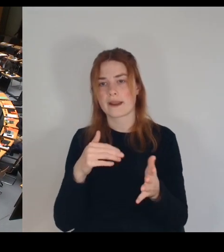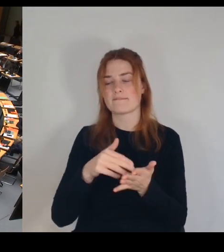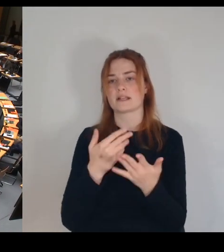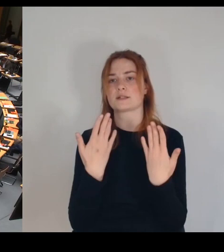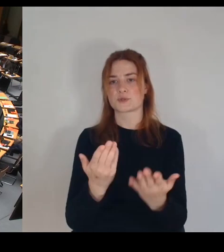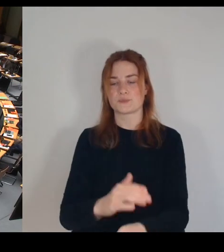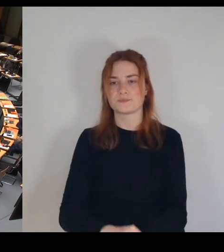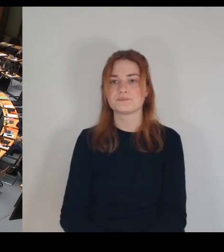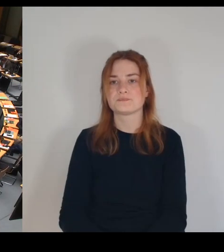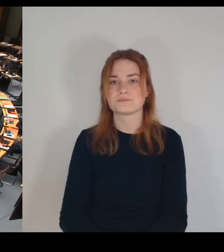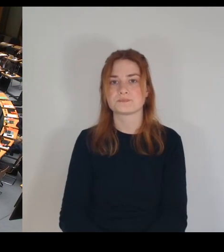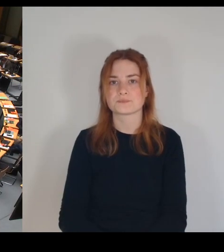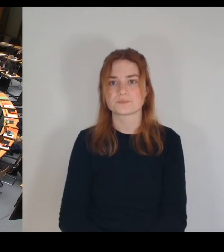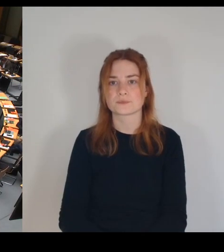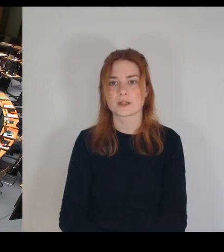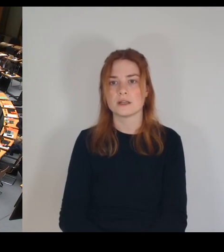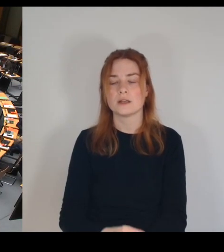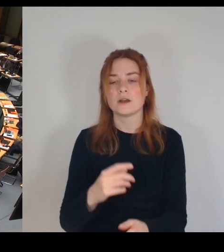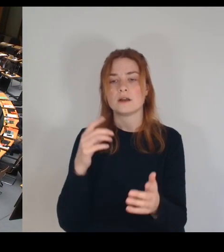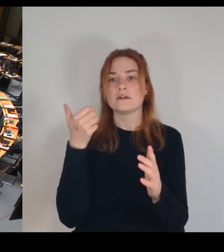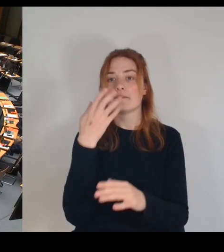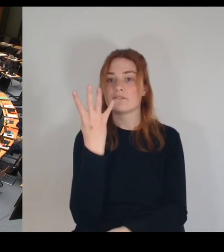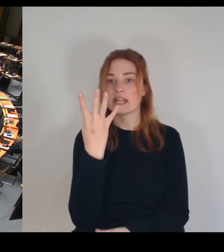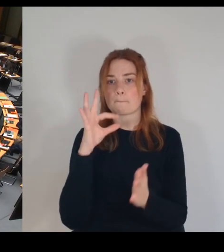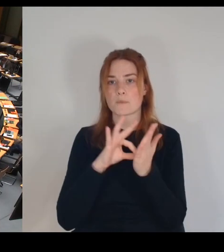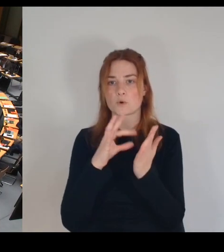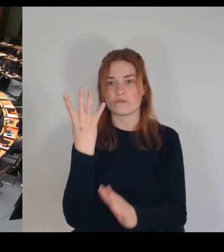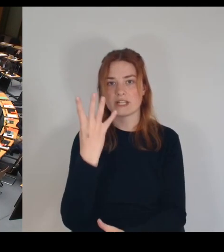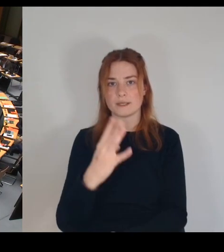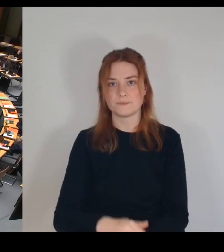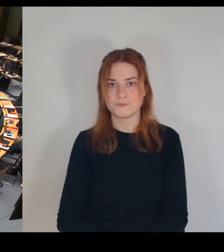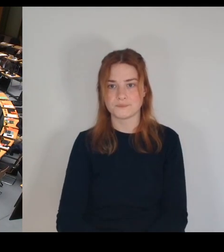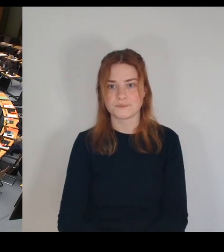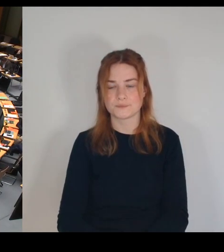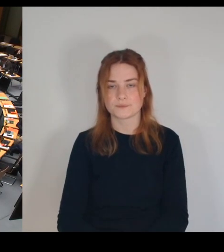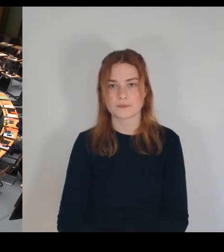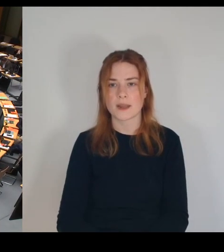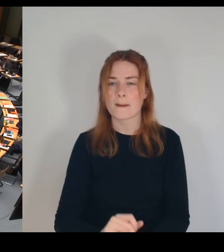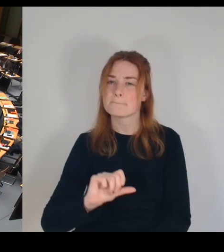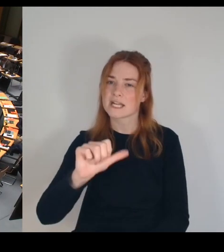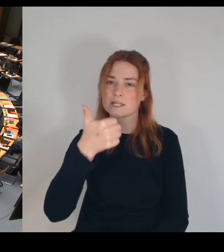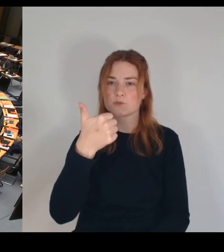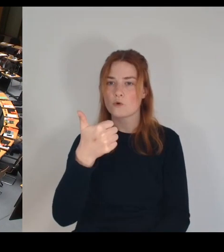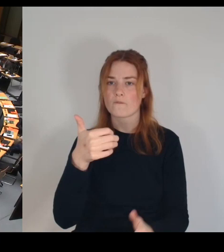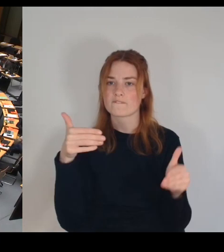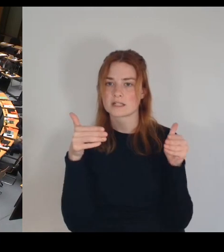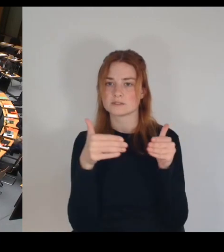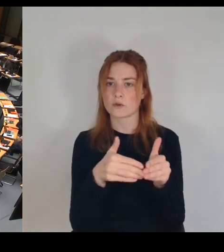Das ist die Priorität der Fraktion Die Linke mit dem Tagesordnungspunkt 20, eine Beschlussempfehlung des Hauptausschusses auf Drucksache